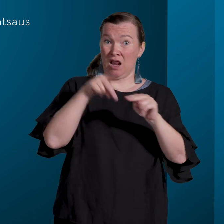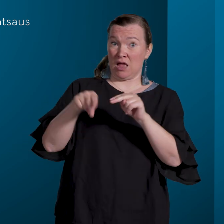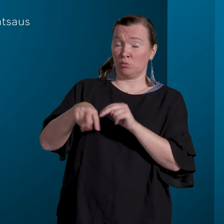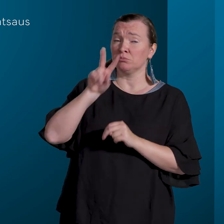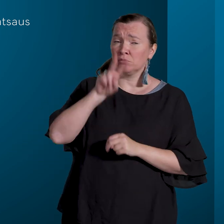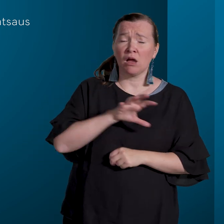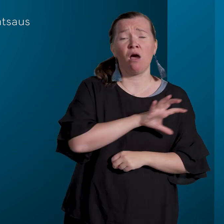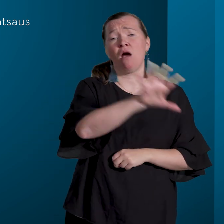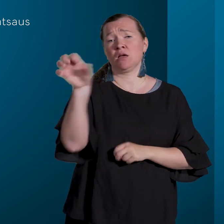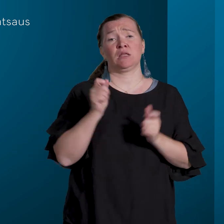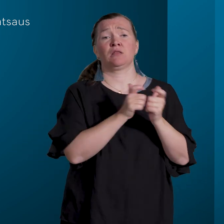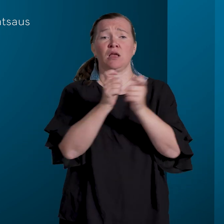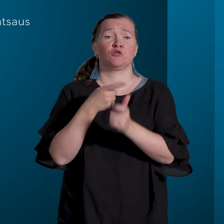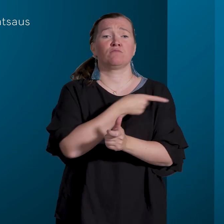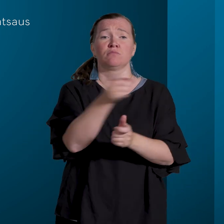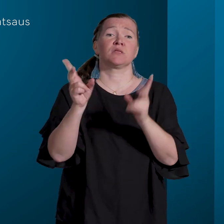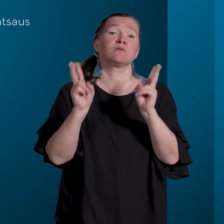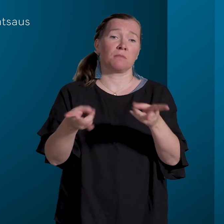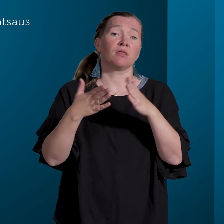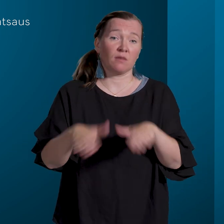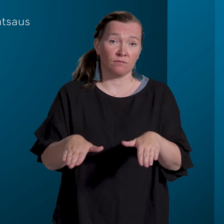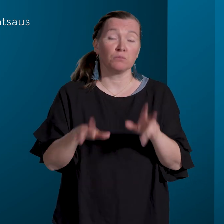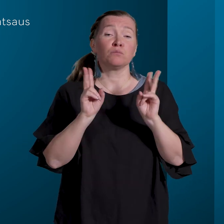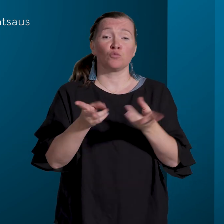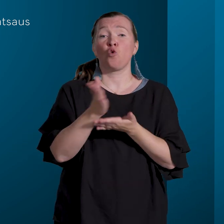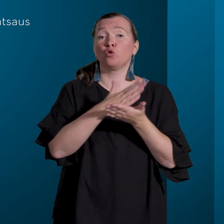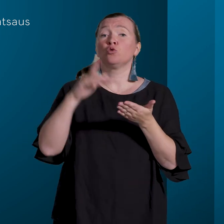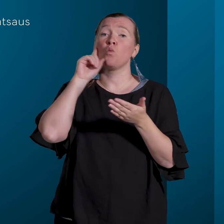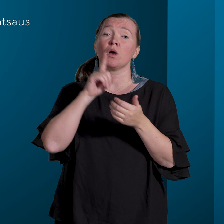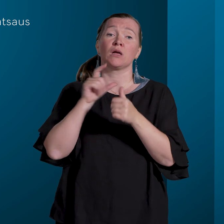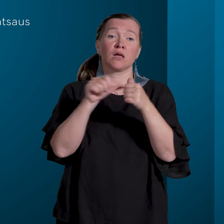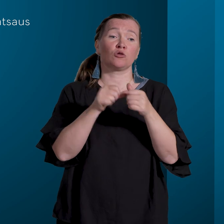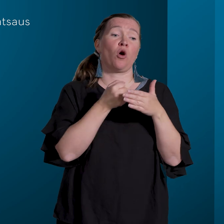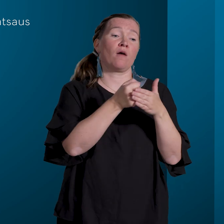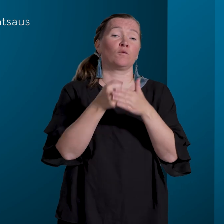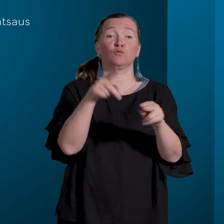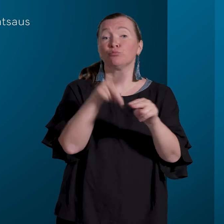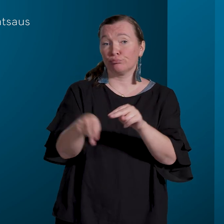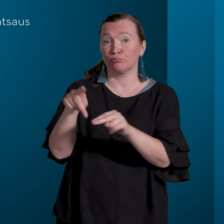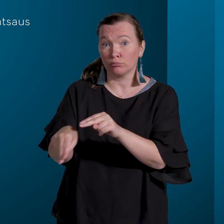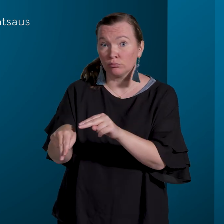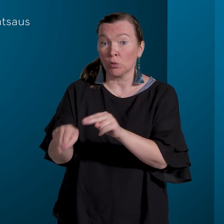Leikkaukset näyttävät kohdentuvan samalla tavalla kaikkiin järjestöihin, - mukaan lukien osaan Kuurojen Liiton avustuksista.